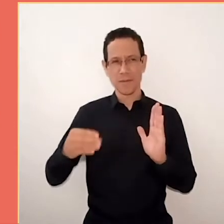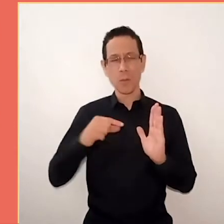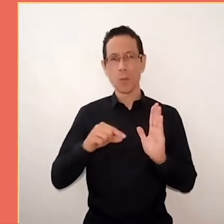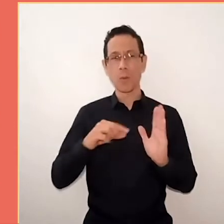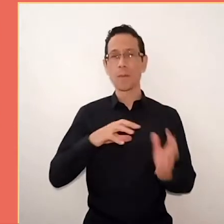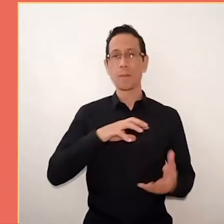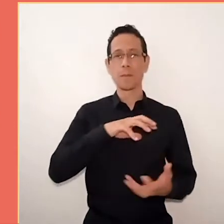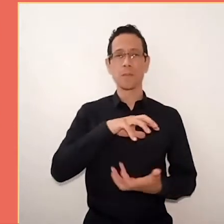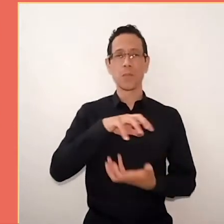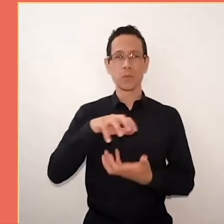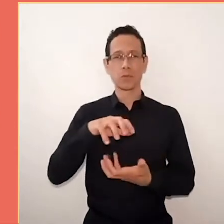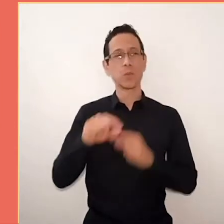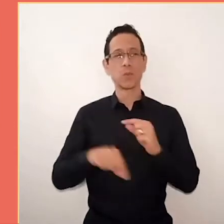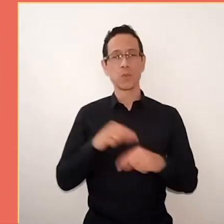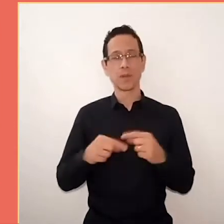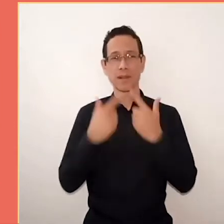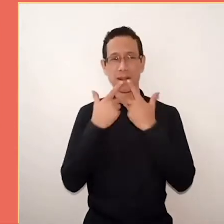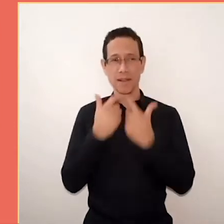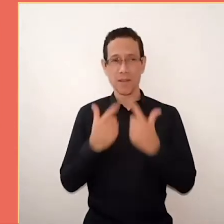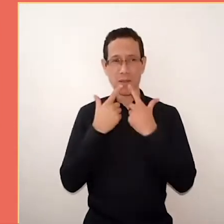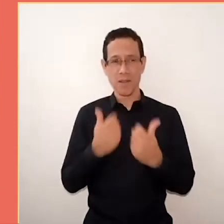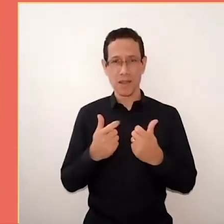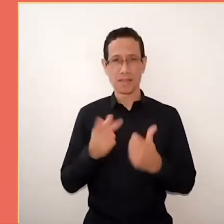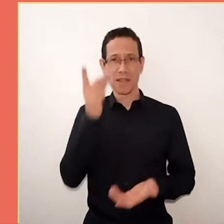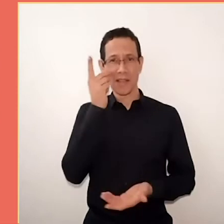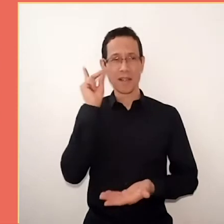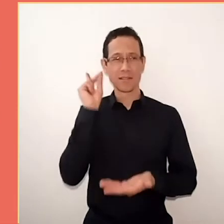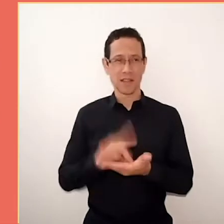E ele vai dizer: linguagem e realidade se prendem dinamicamente.